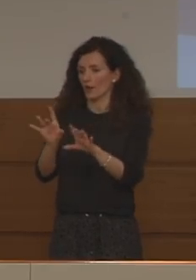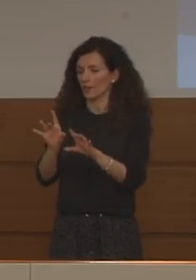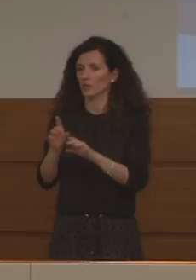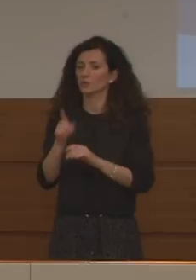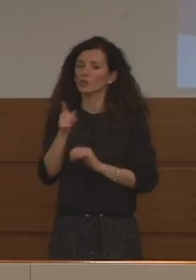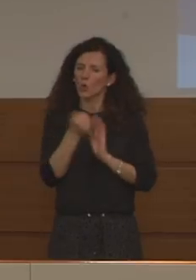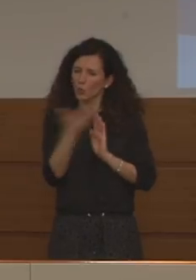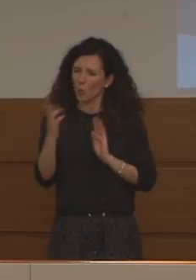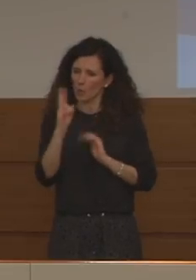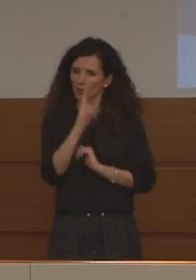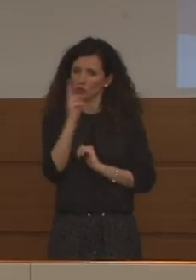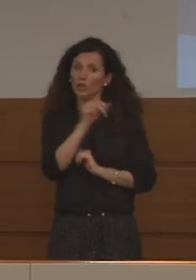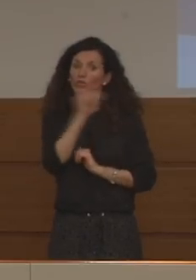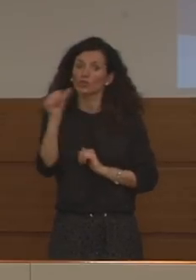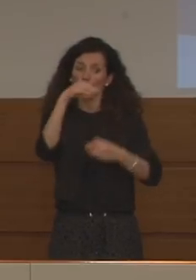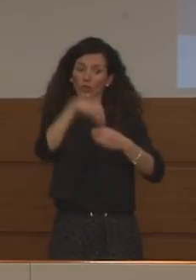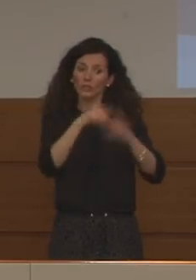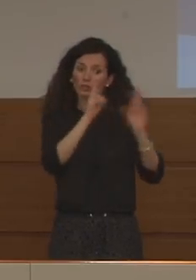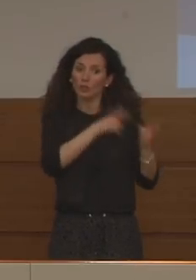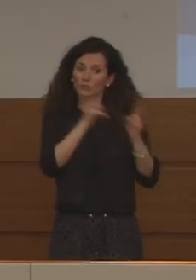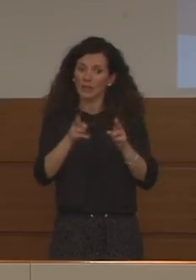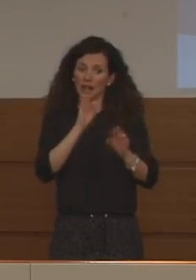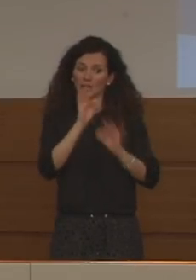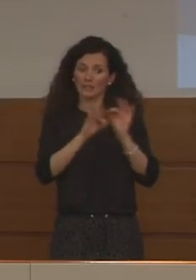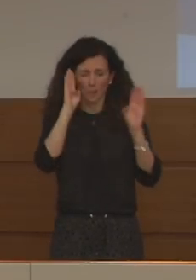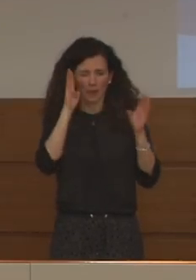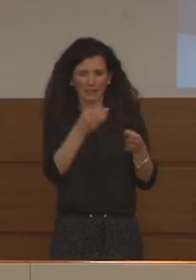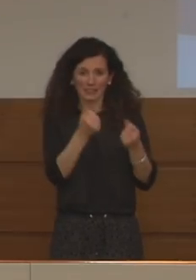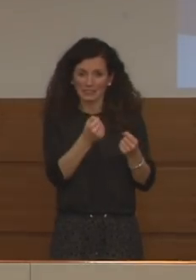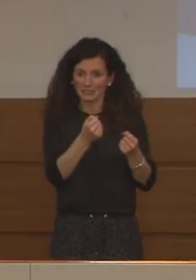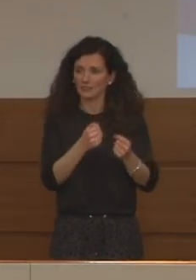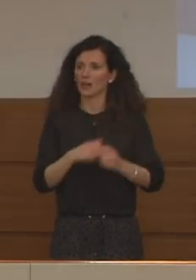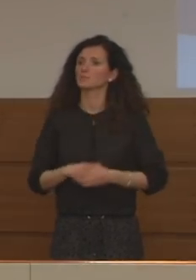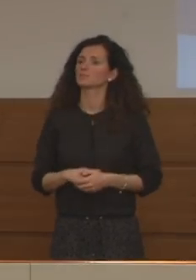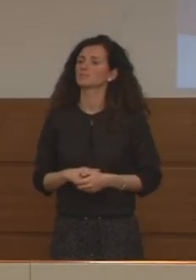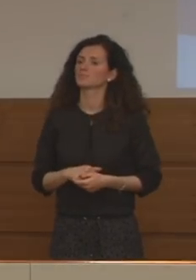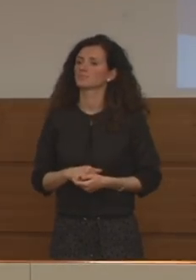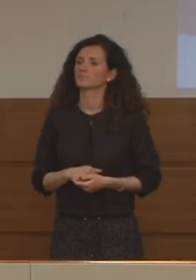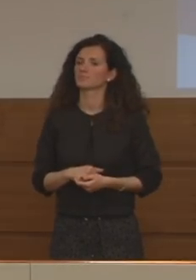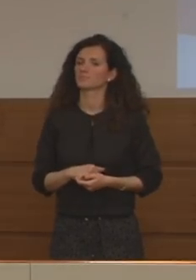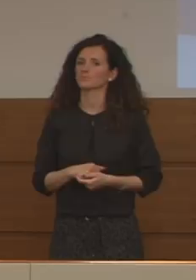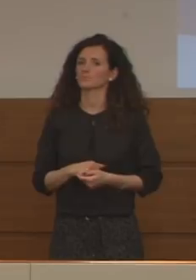in terapia intensiva, grazie. Allora, no.